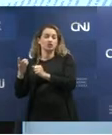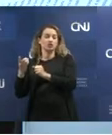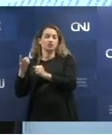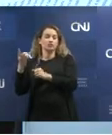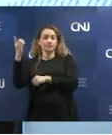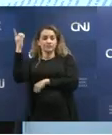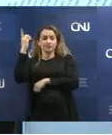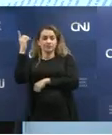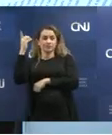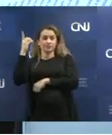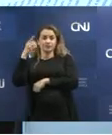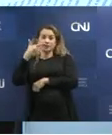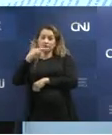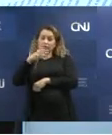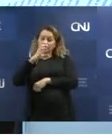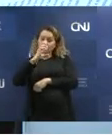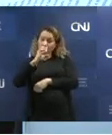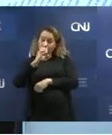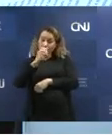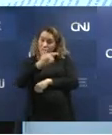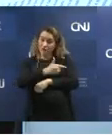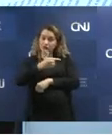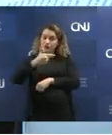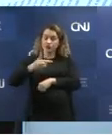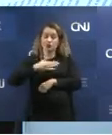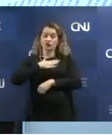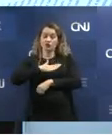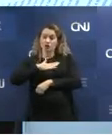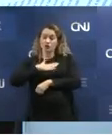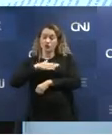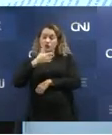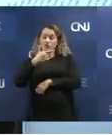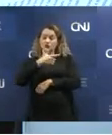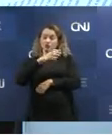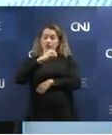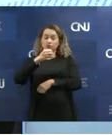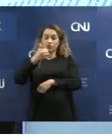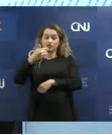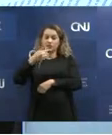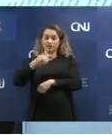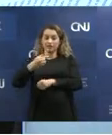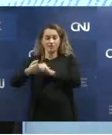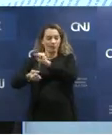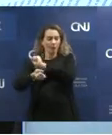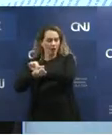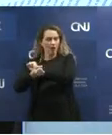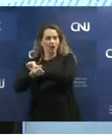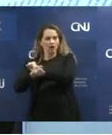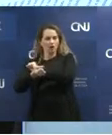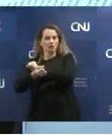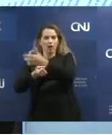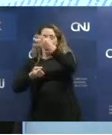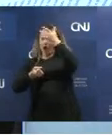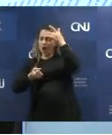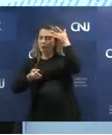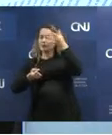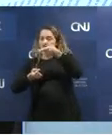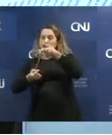22 de agosto de 2017, parado com o réu preventivamente, preso desde 2014